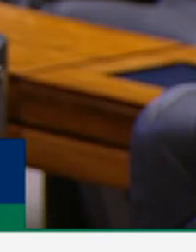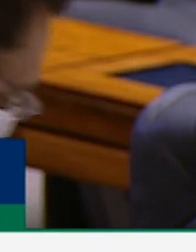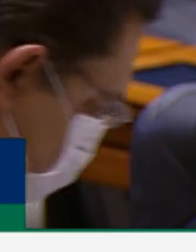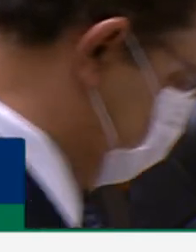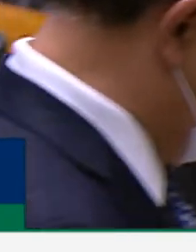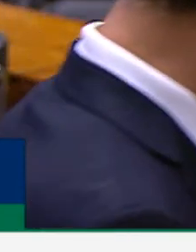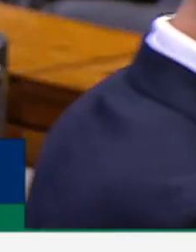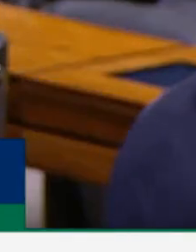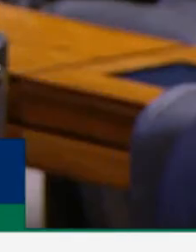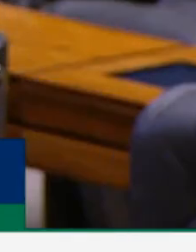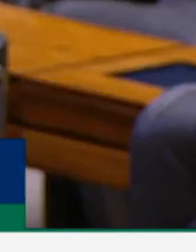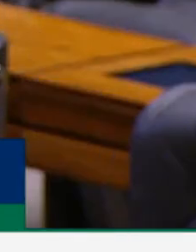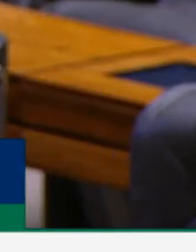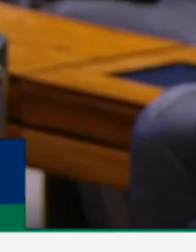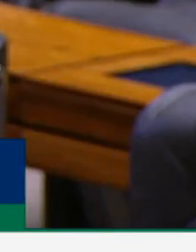FALTA DE POERH SOBRE EFEITOS ADVERSOS A CURTO, MÉDIO E